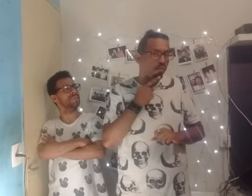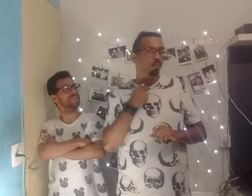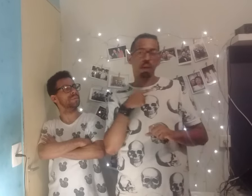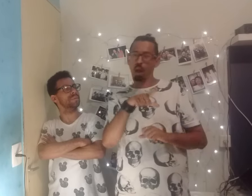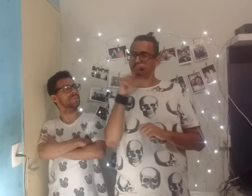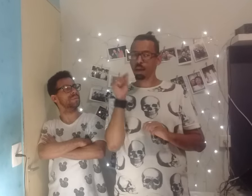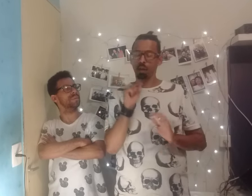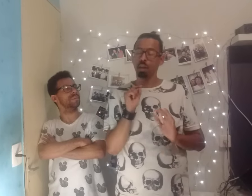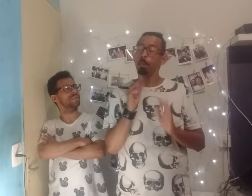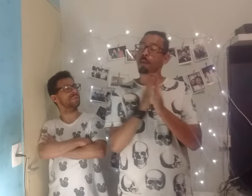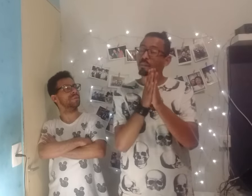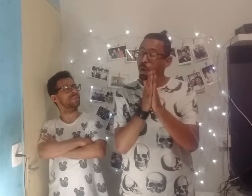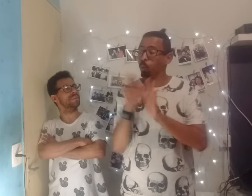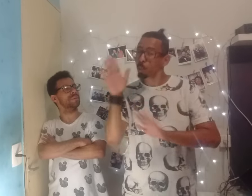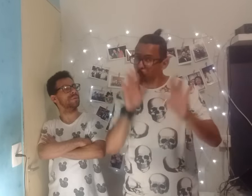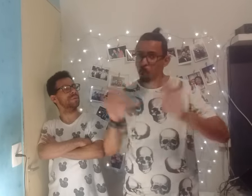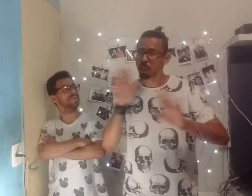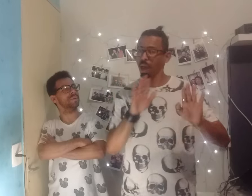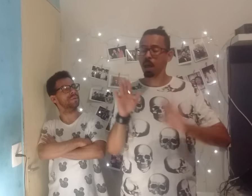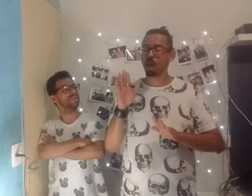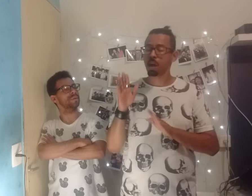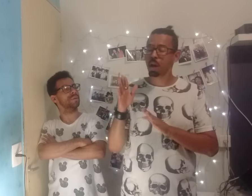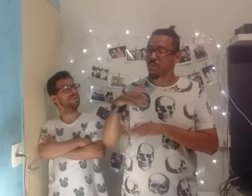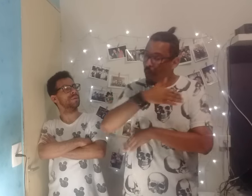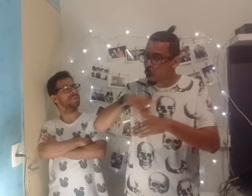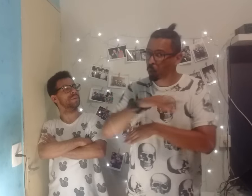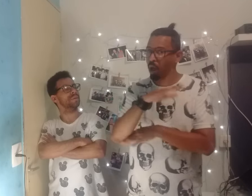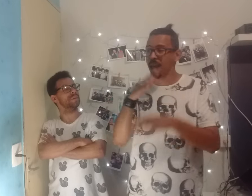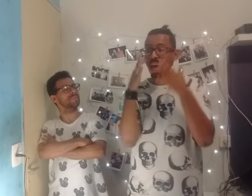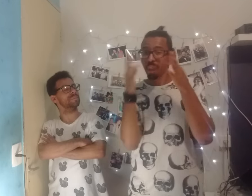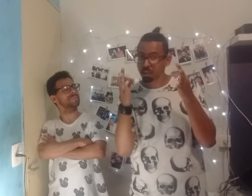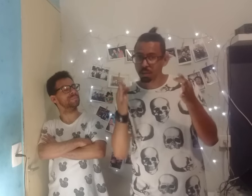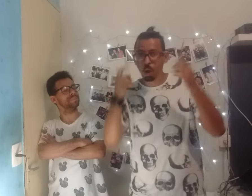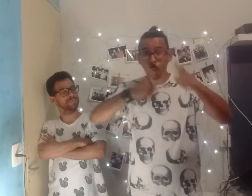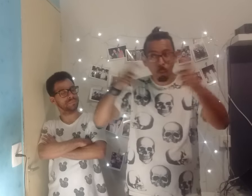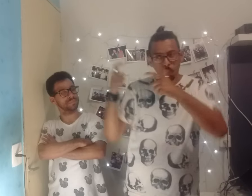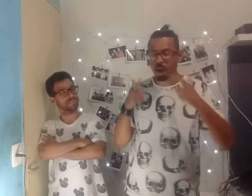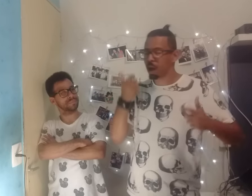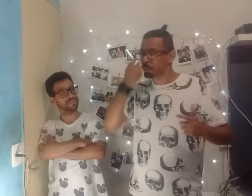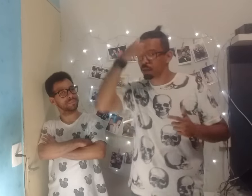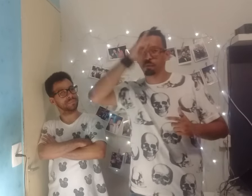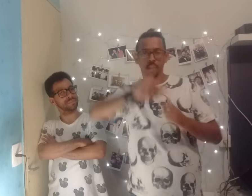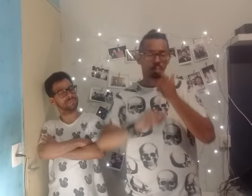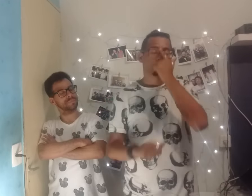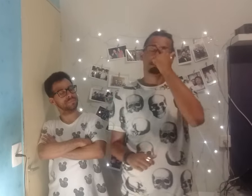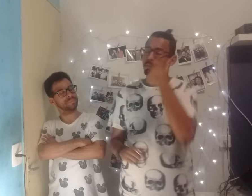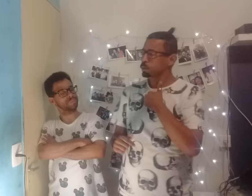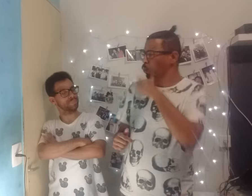sua vontade escolha , por favor cuida rua Atenção! lugar evita